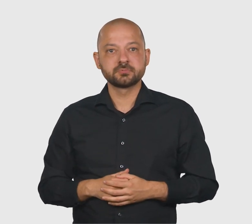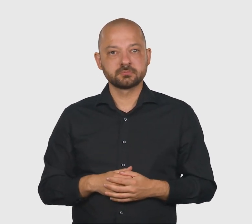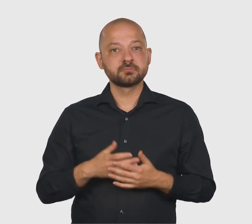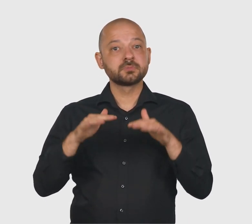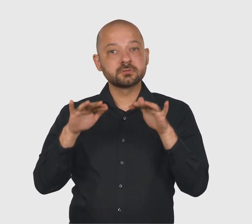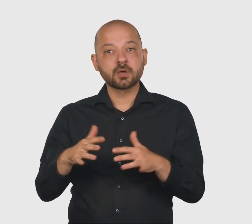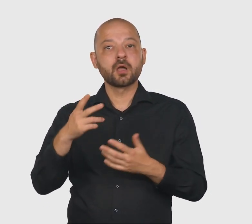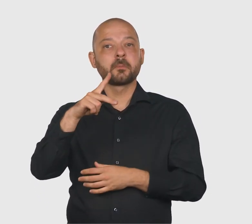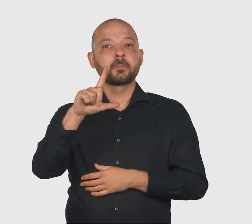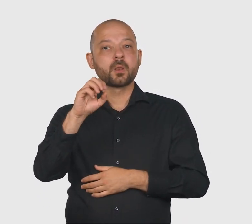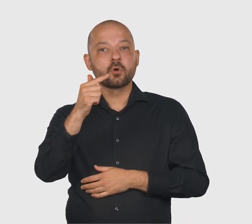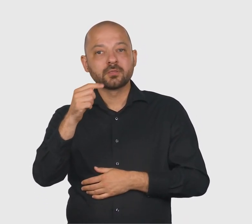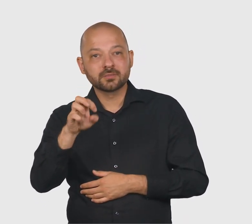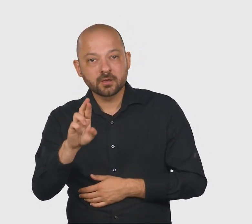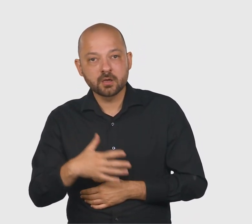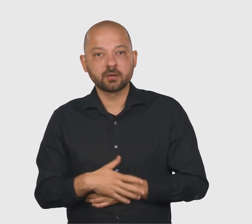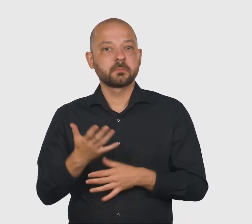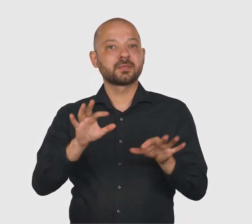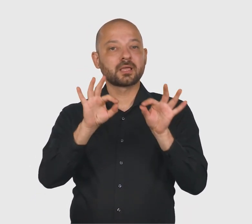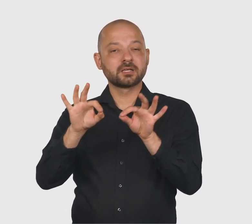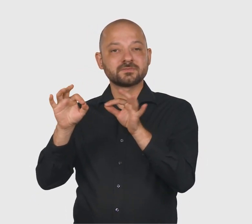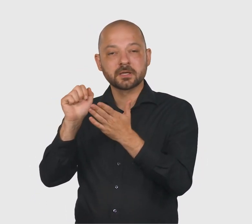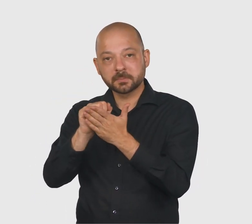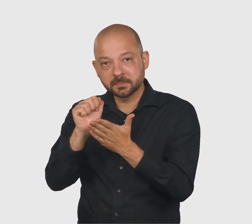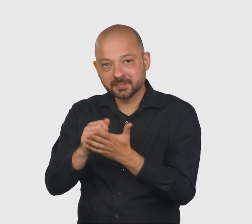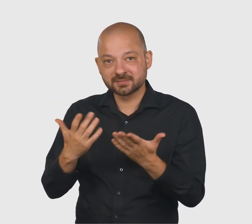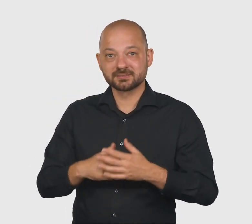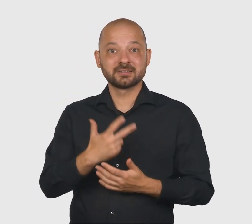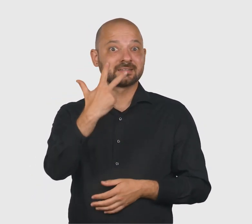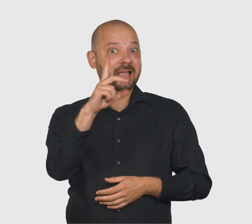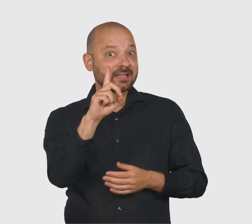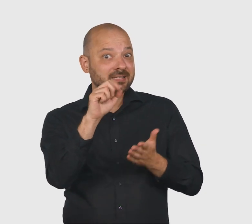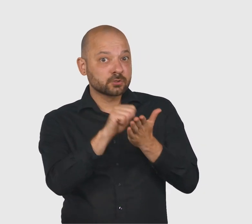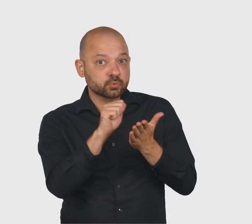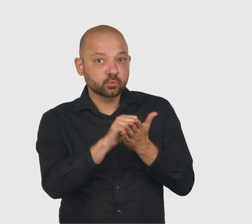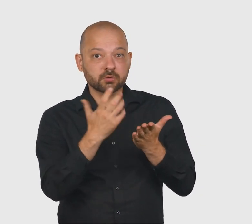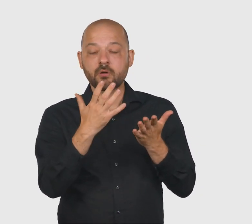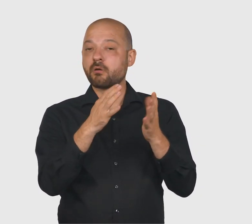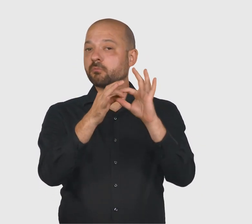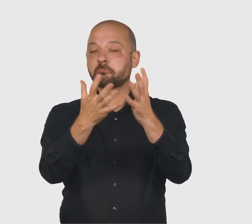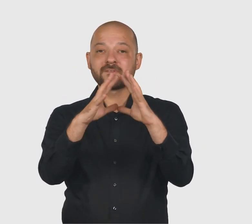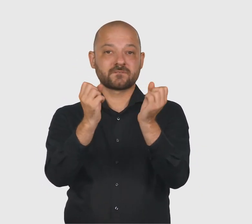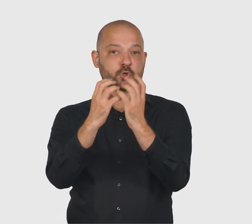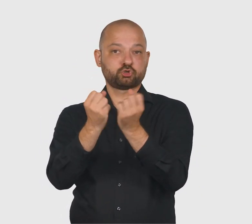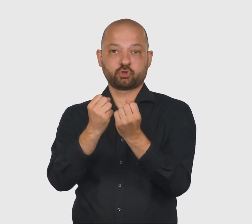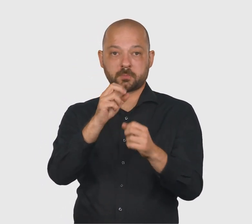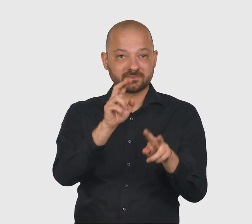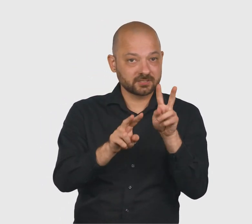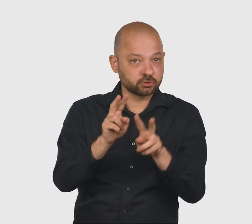Plotter, Transferpresse und 3D-Drucker für Workshops